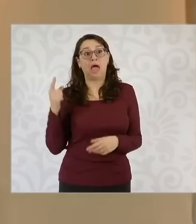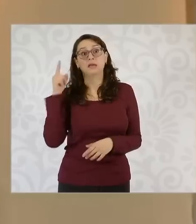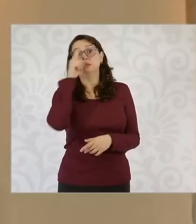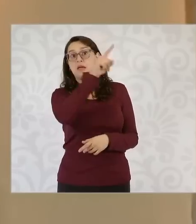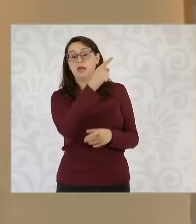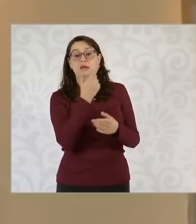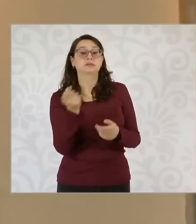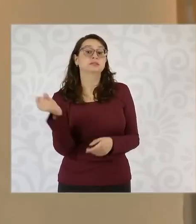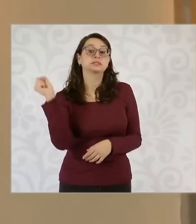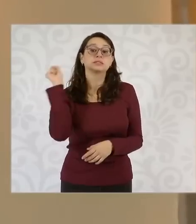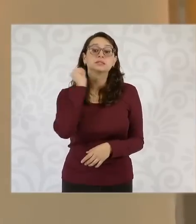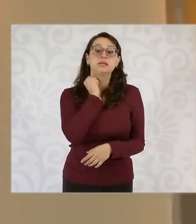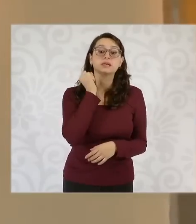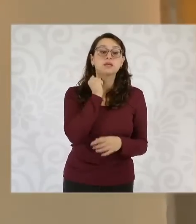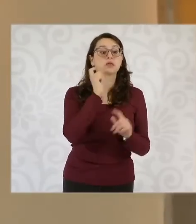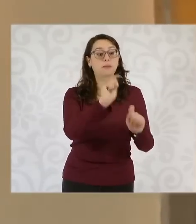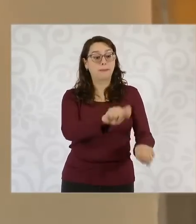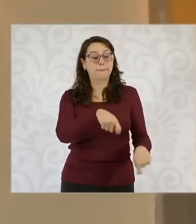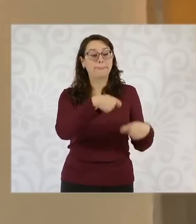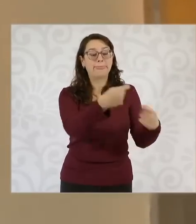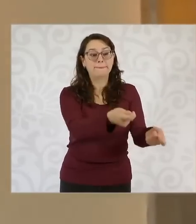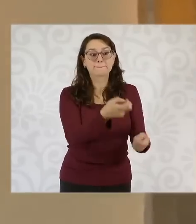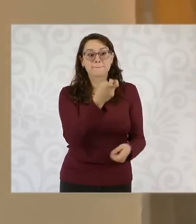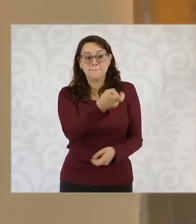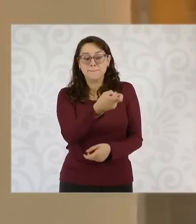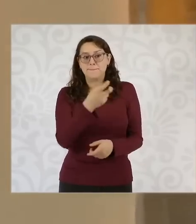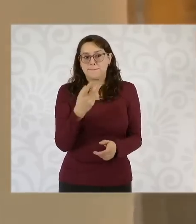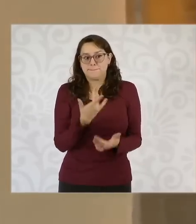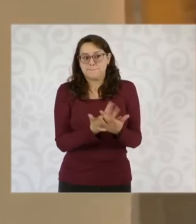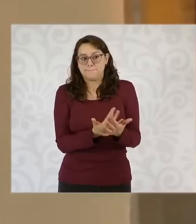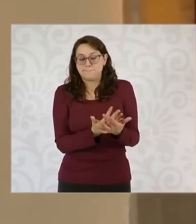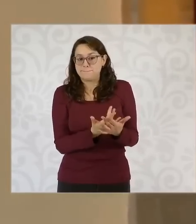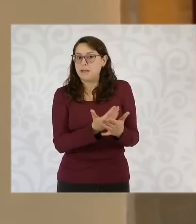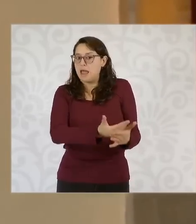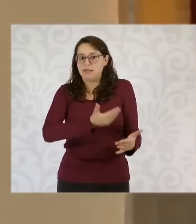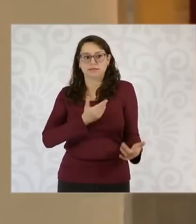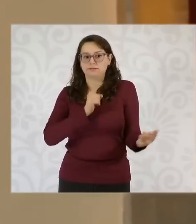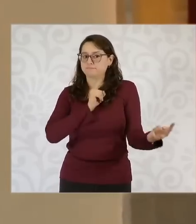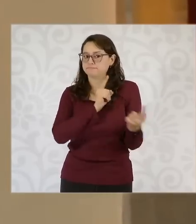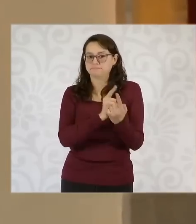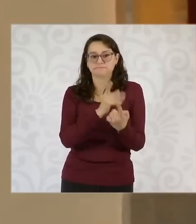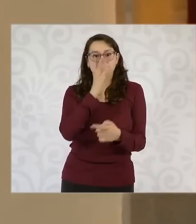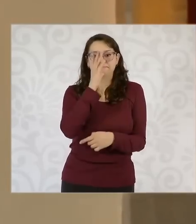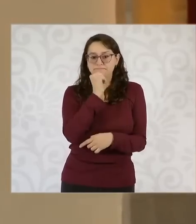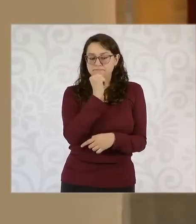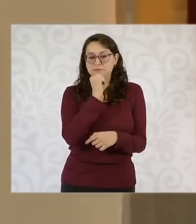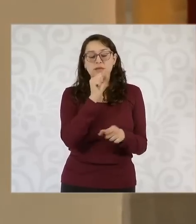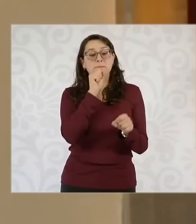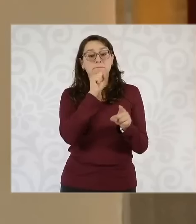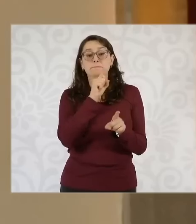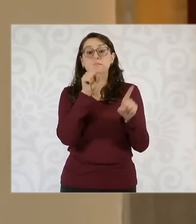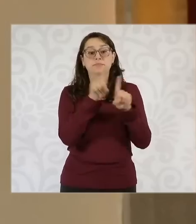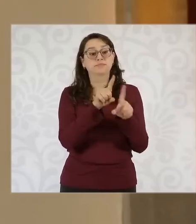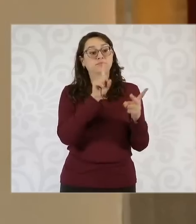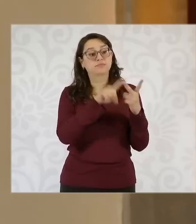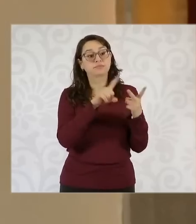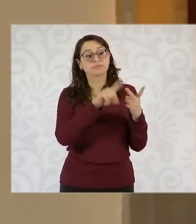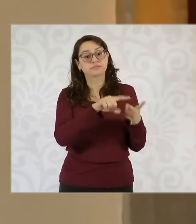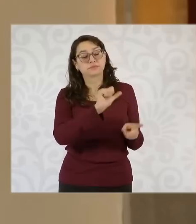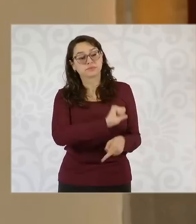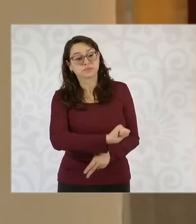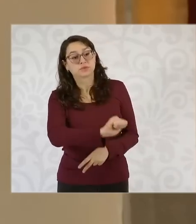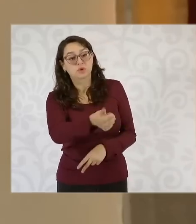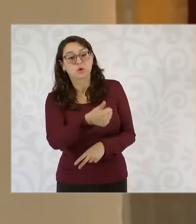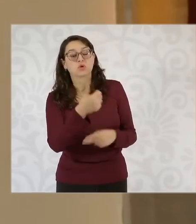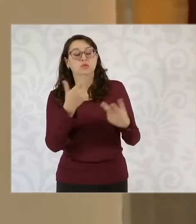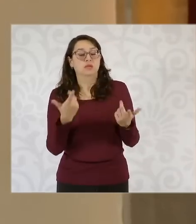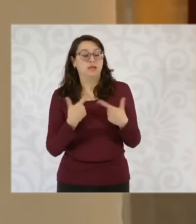antes no podemos hacerlo Igualmente el titular de la ust Entonces voy la semana en adelante a tener